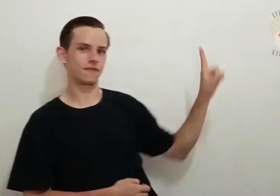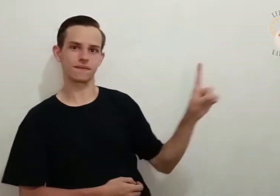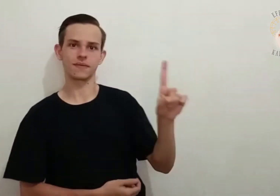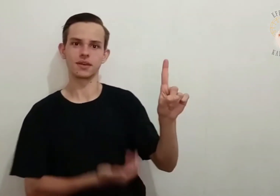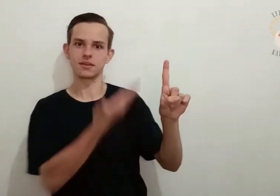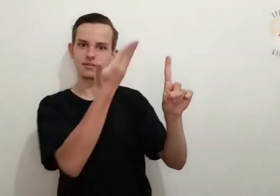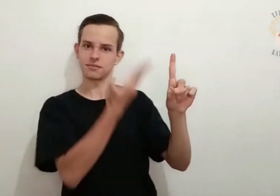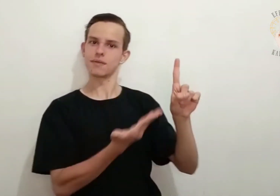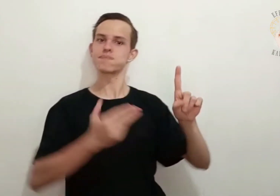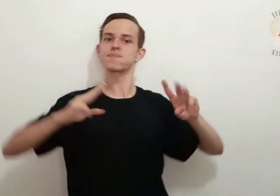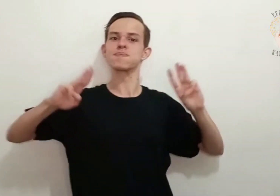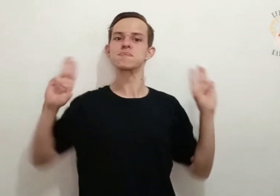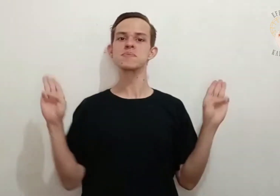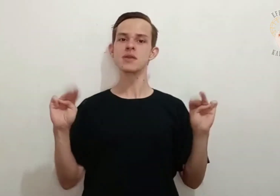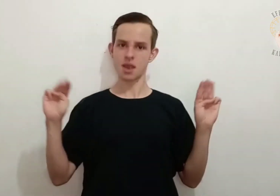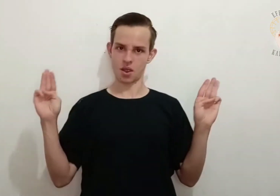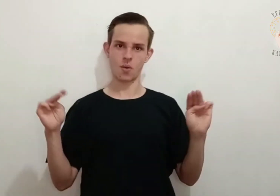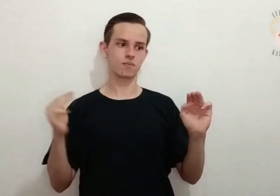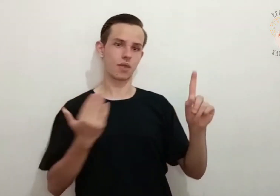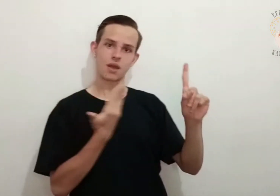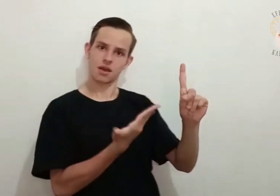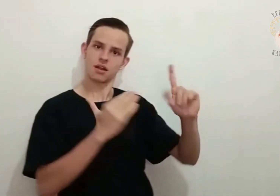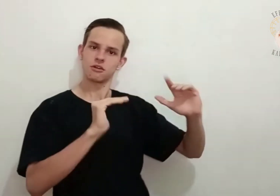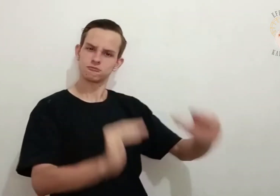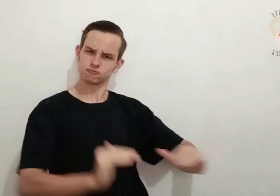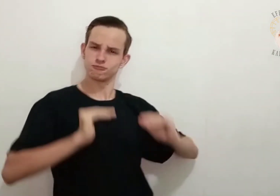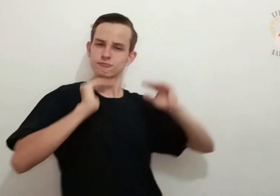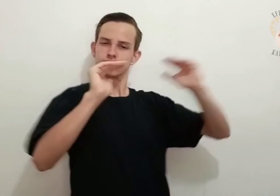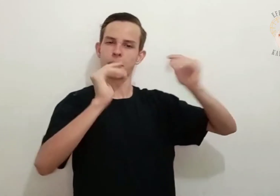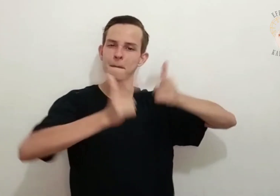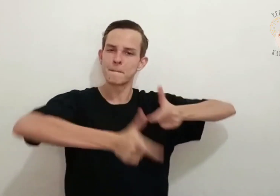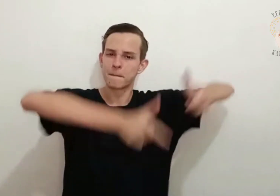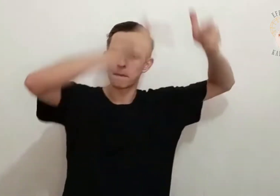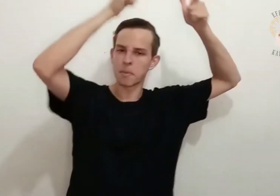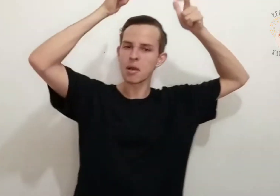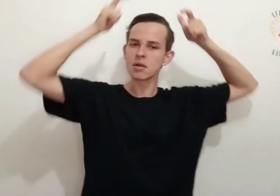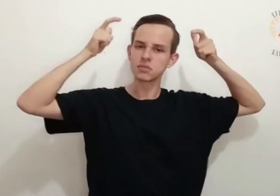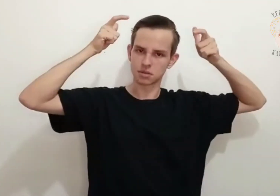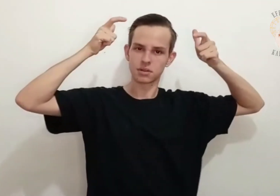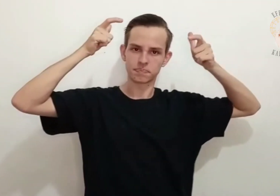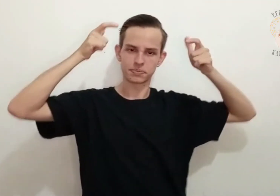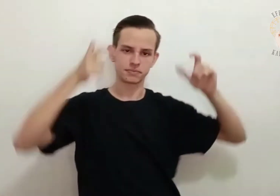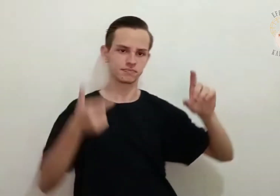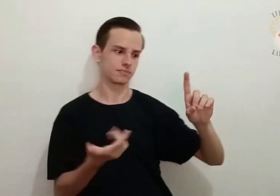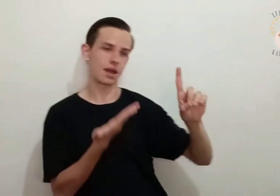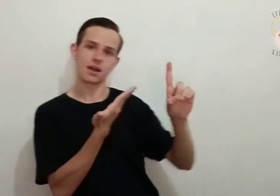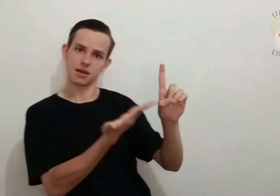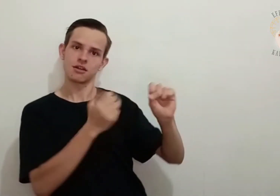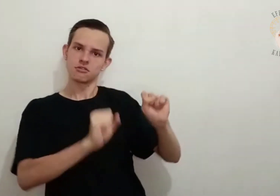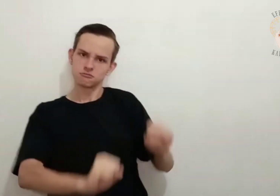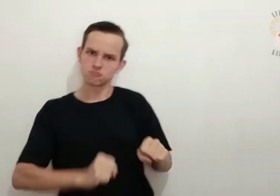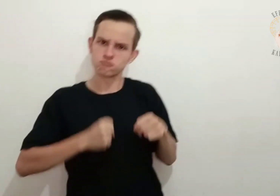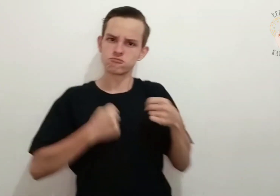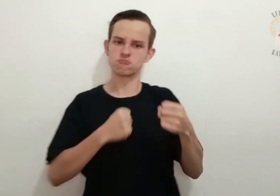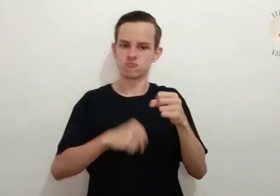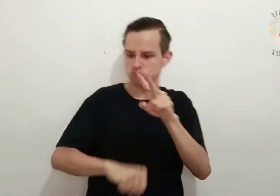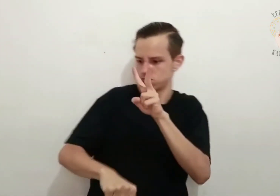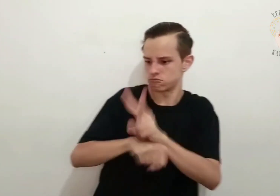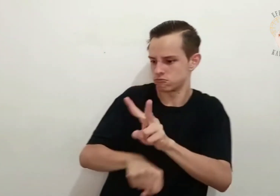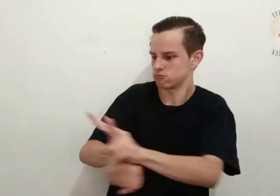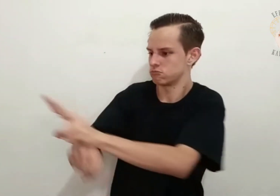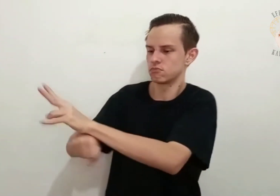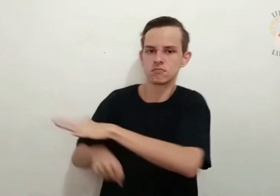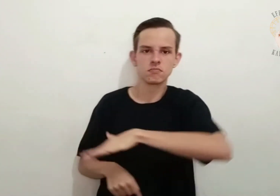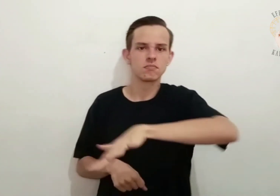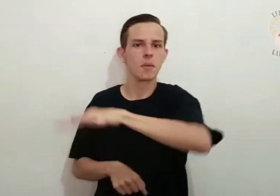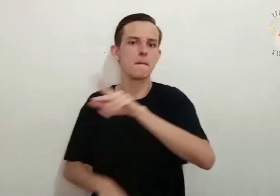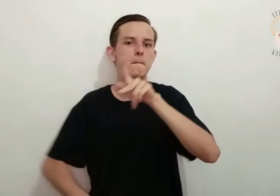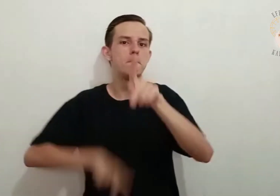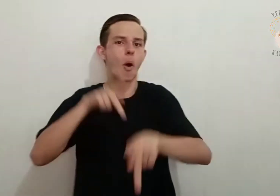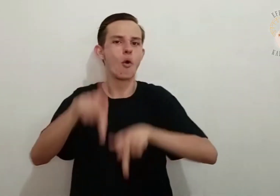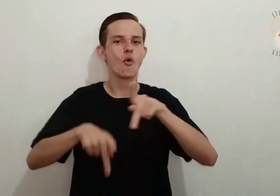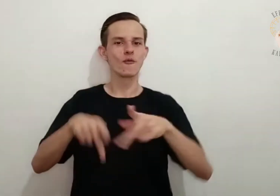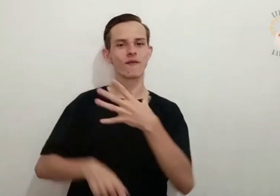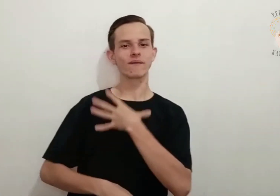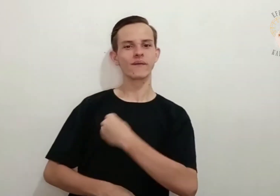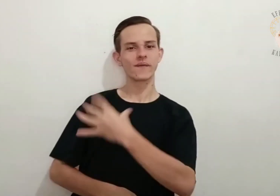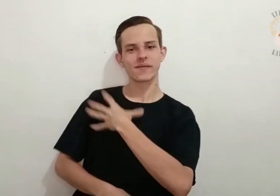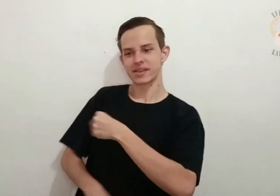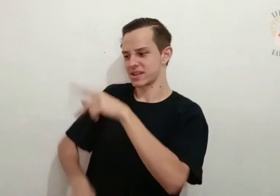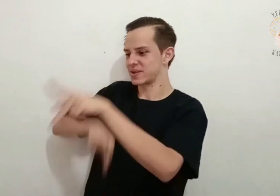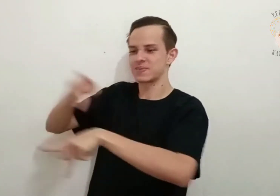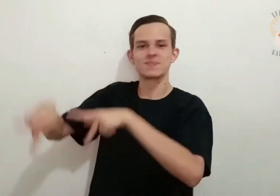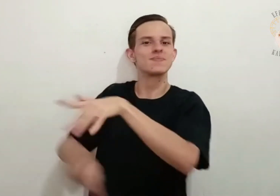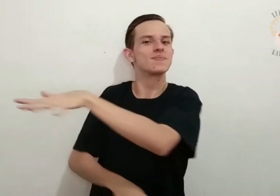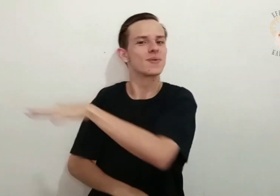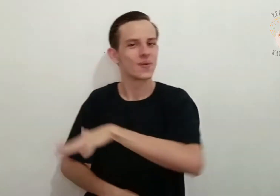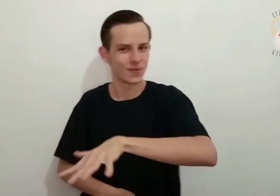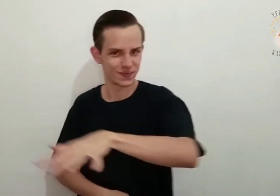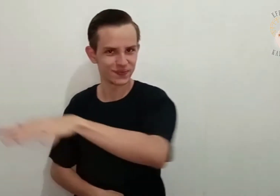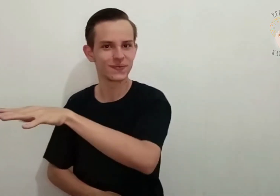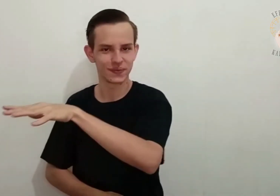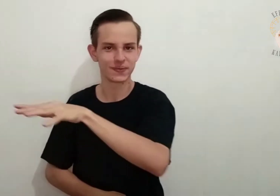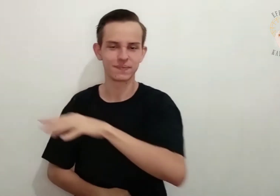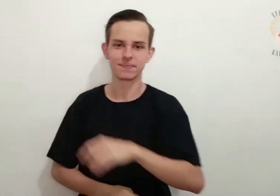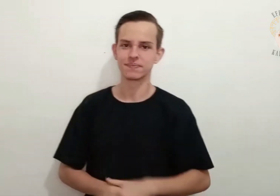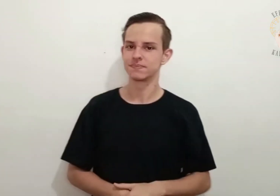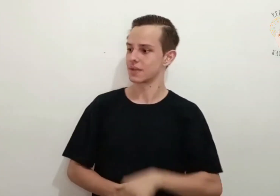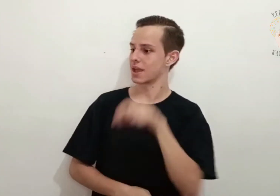se levantará Miguel, o grande príncipe, defensor dos filhos de teu povo;